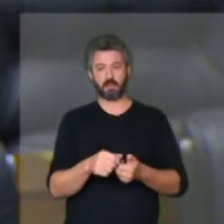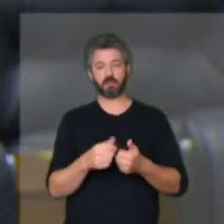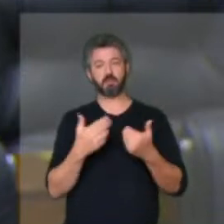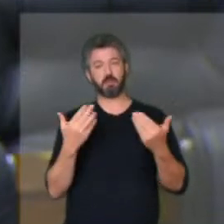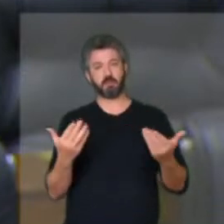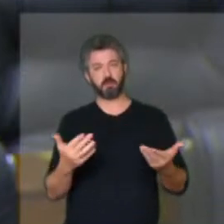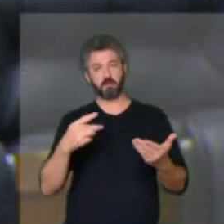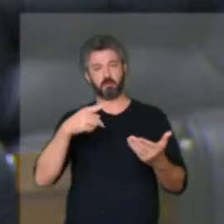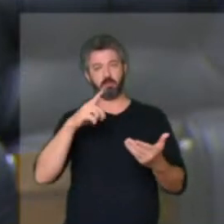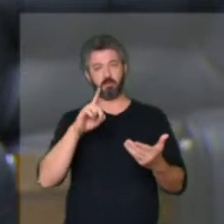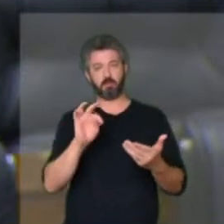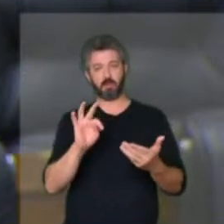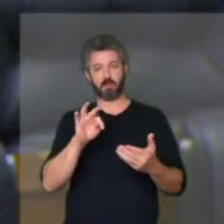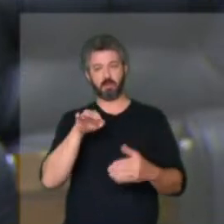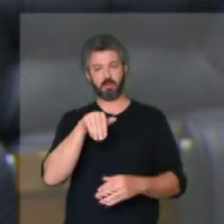PORTANTO, O PDT VOTA SIM... VOTA NÃO. VOTA NÃO.